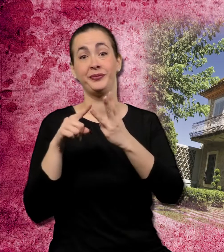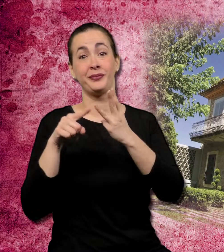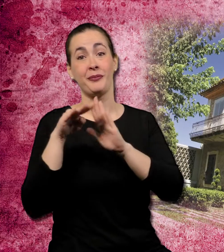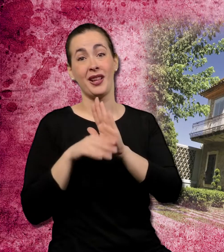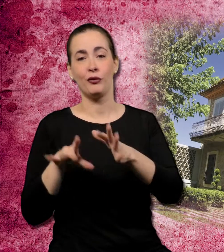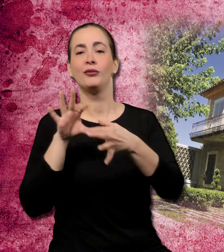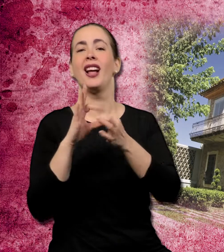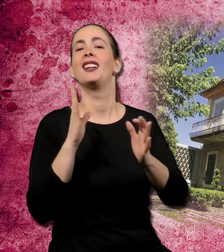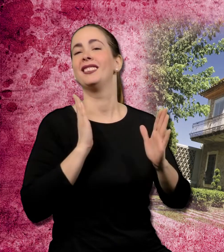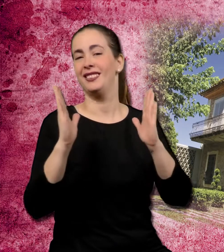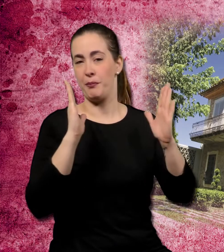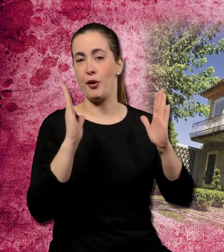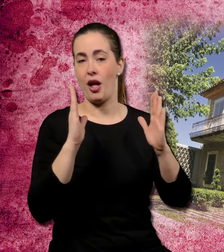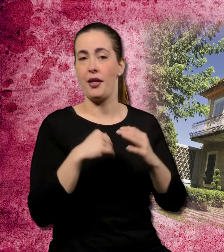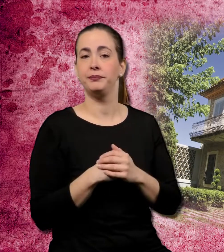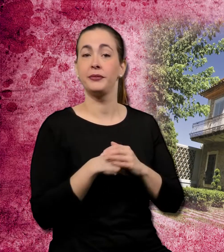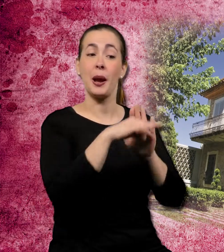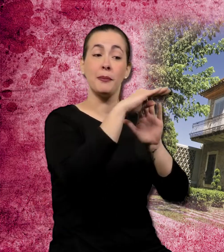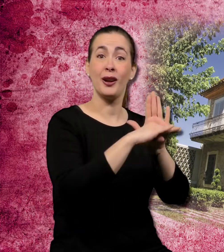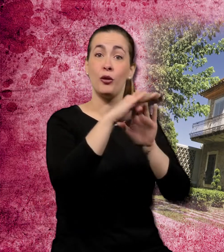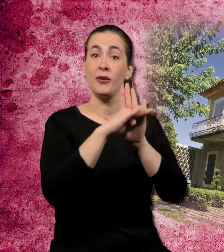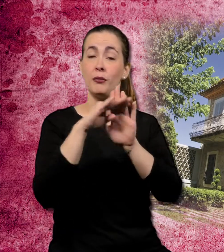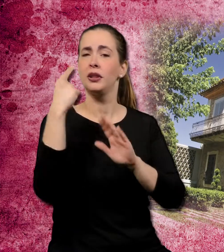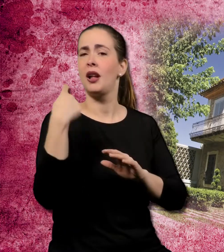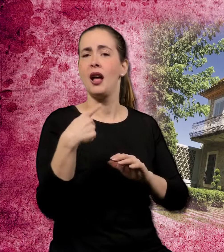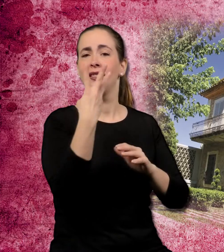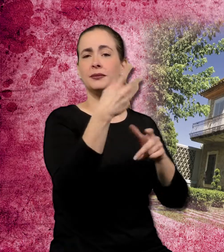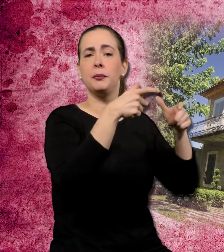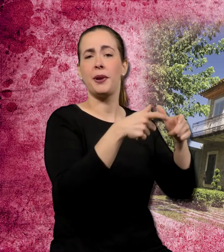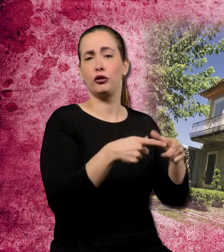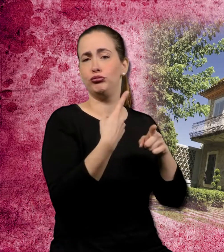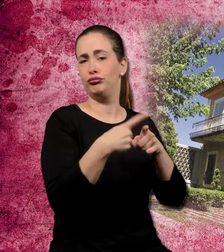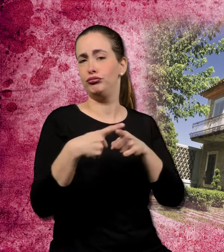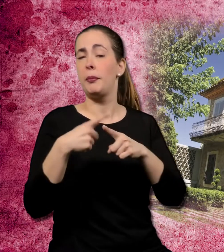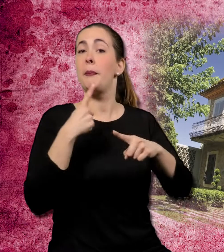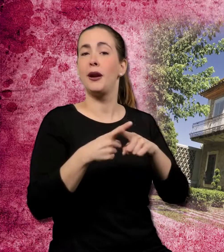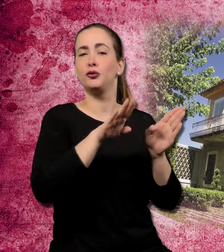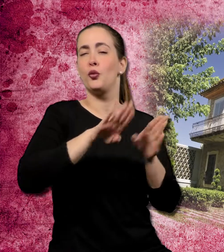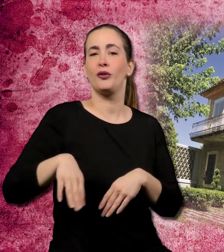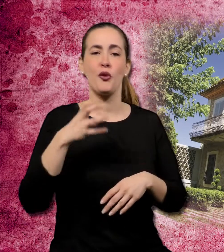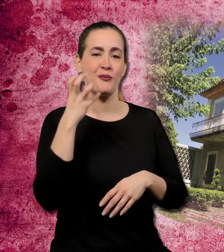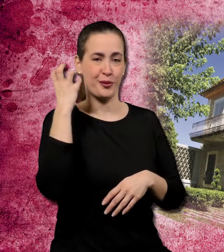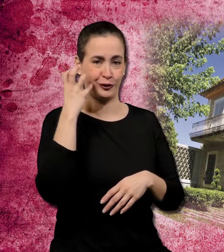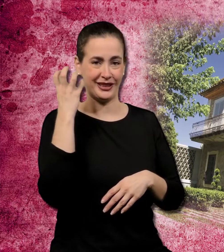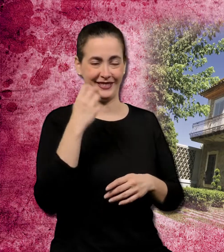i el de temporada, format per tres plats més postres.